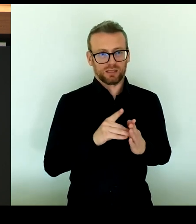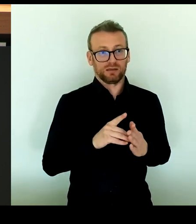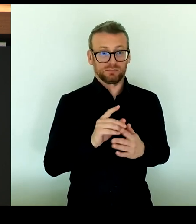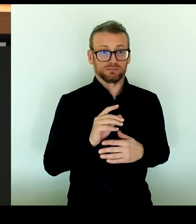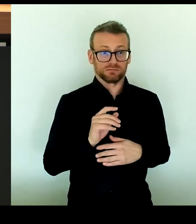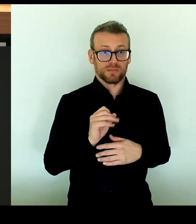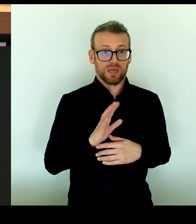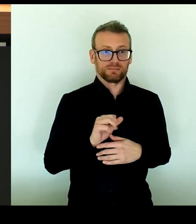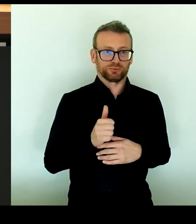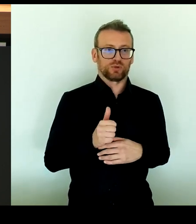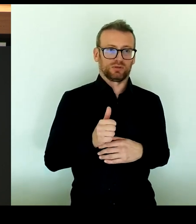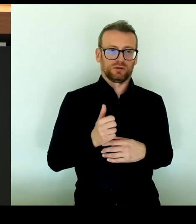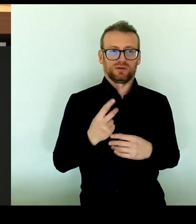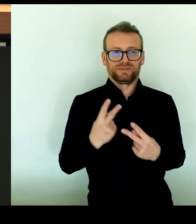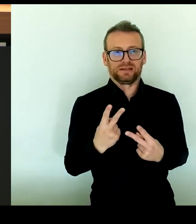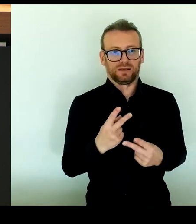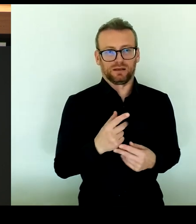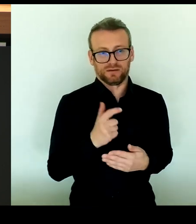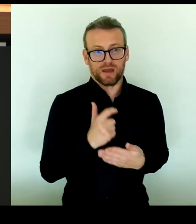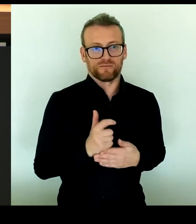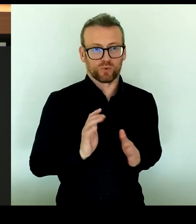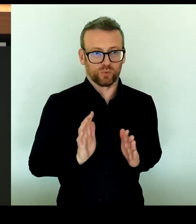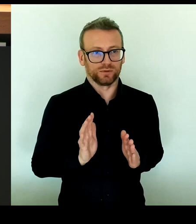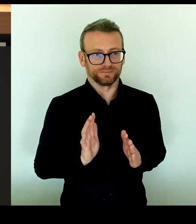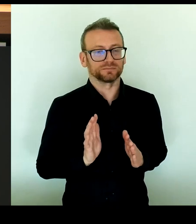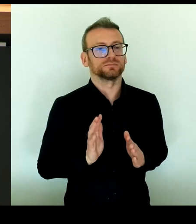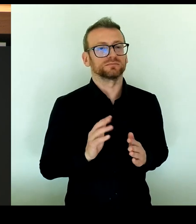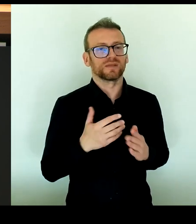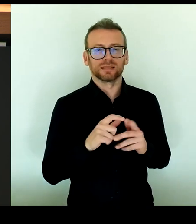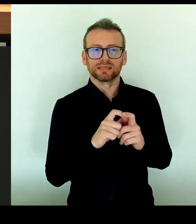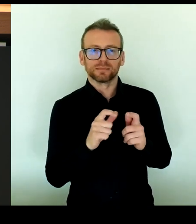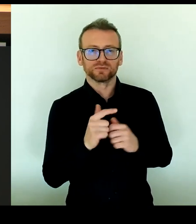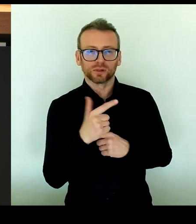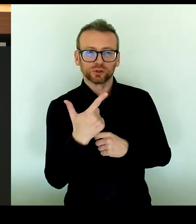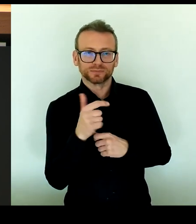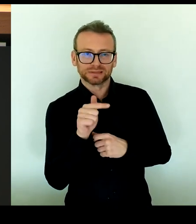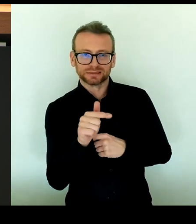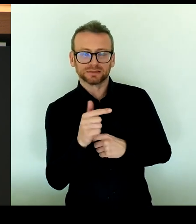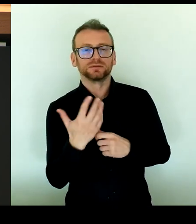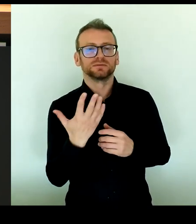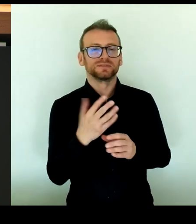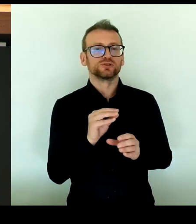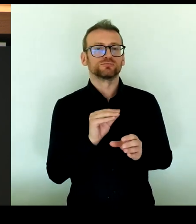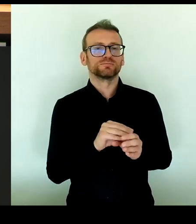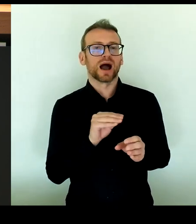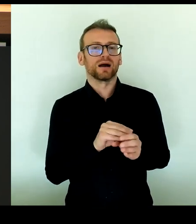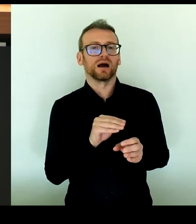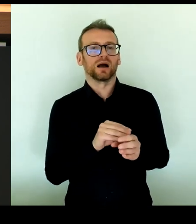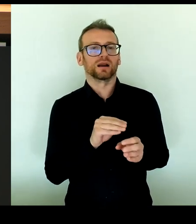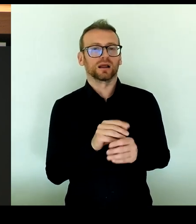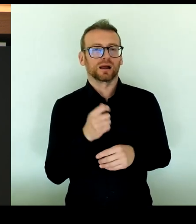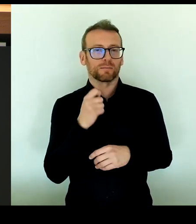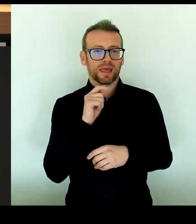gewünscht, wie die Diskussion im Digitalisierungs- und Datenschutz-Ausschuss kürzlich deutlich gemacht hat.